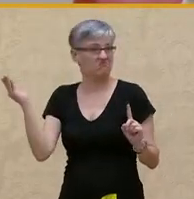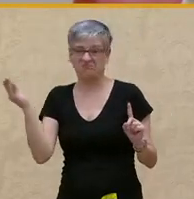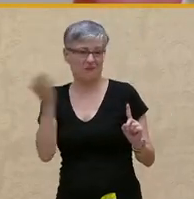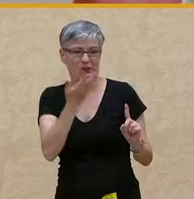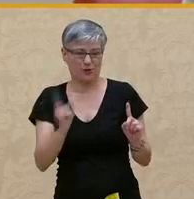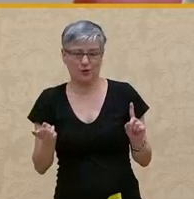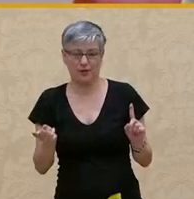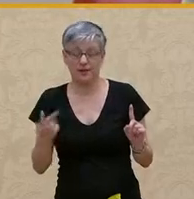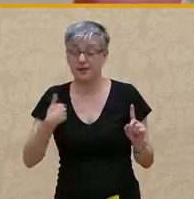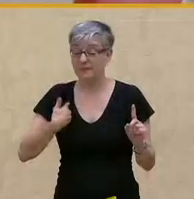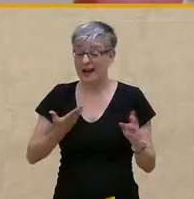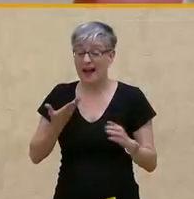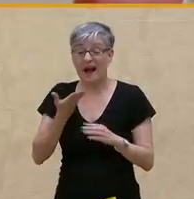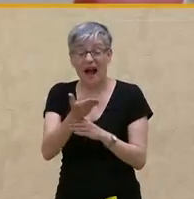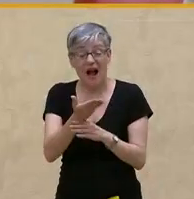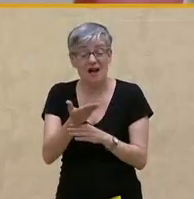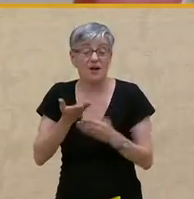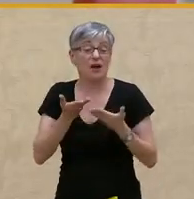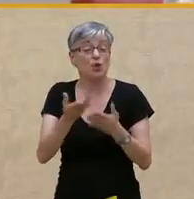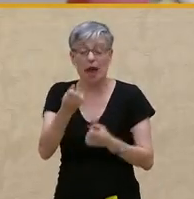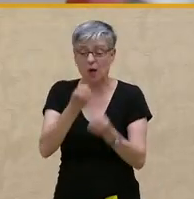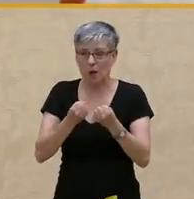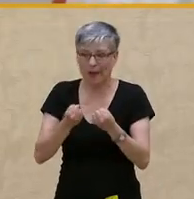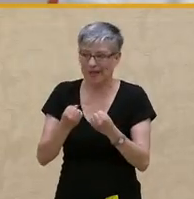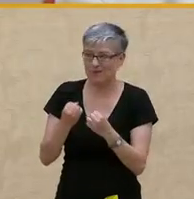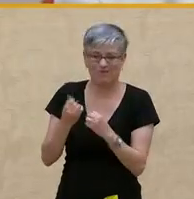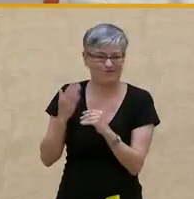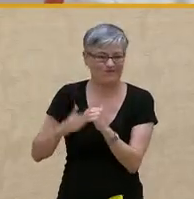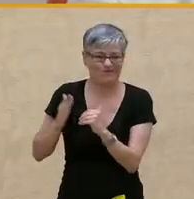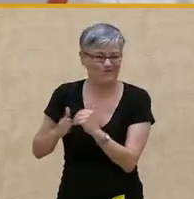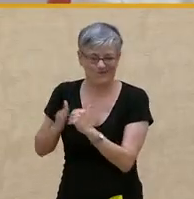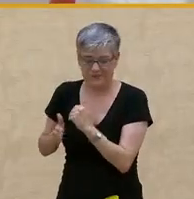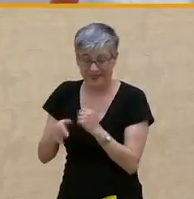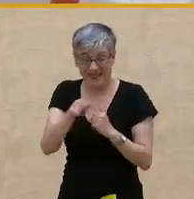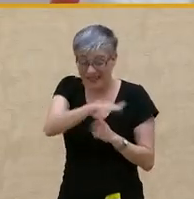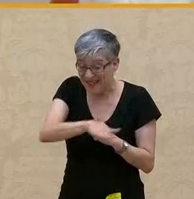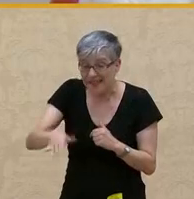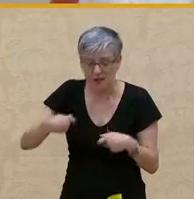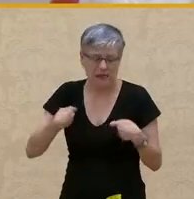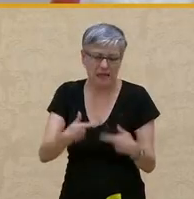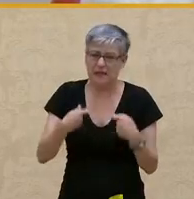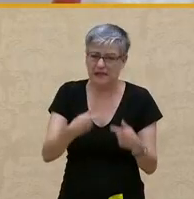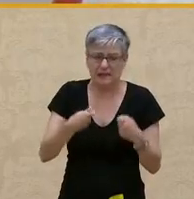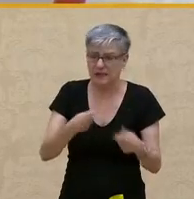Las ayudas económicas son bastante limitadas. O sea, los gastos son innumerables y muchas familias